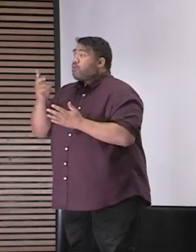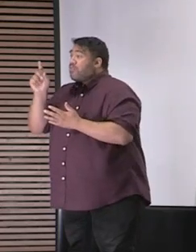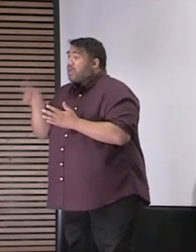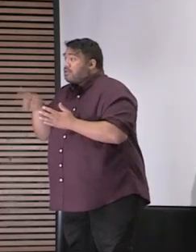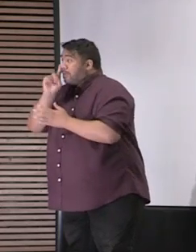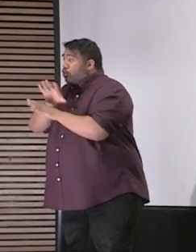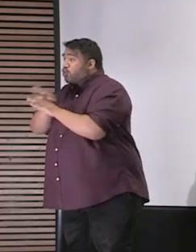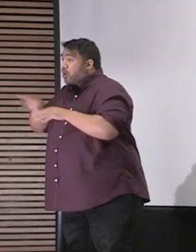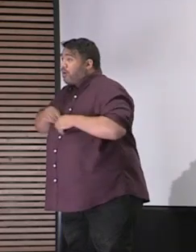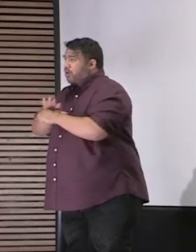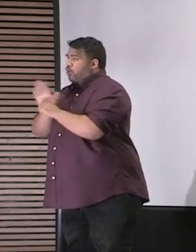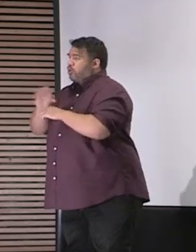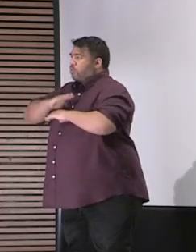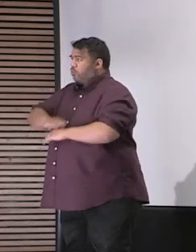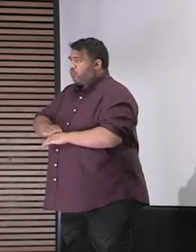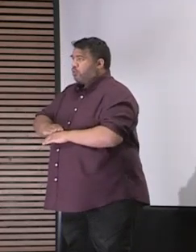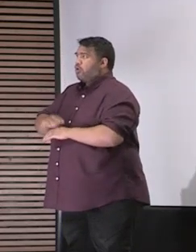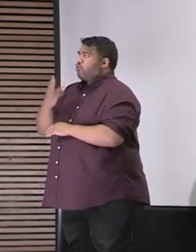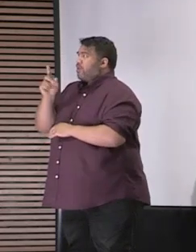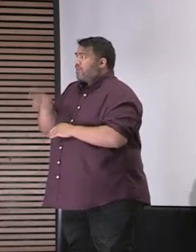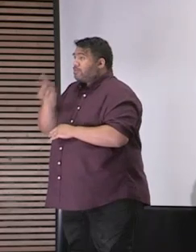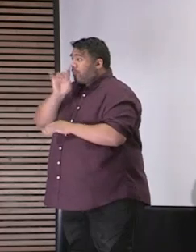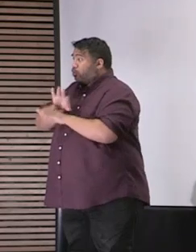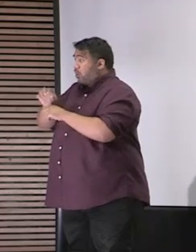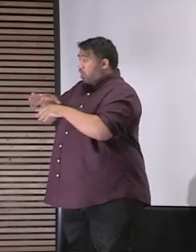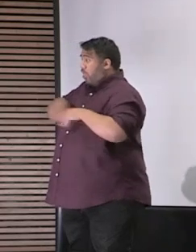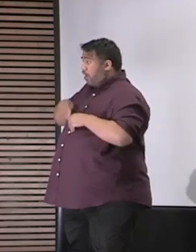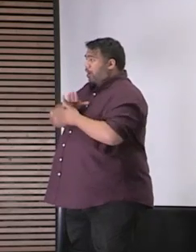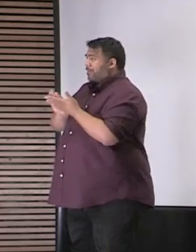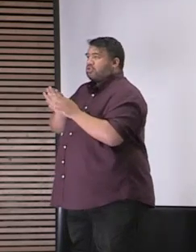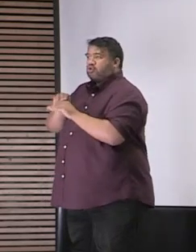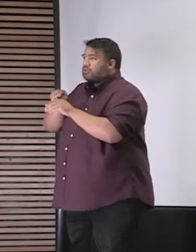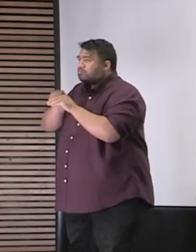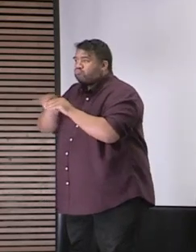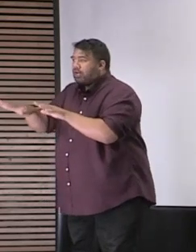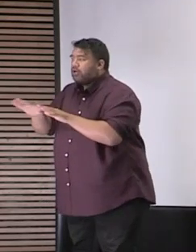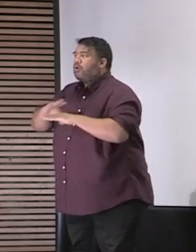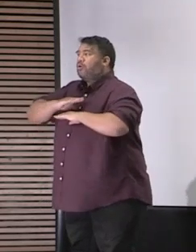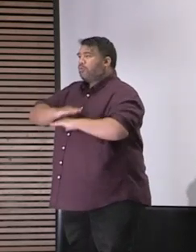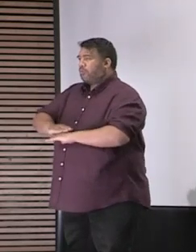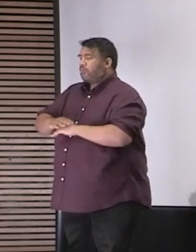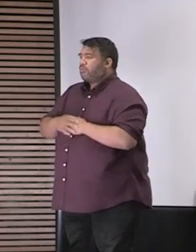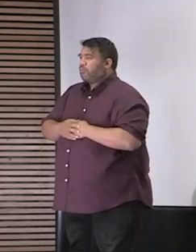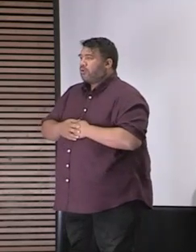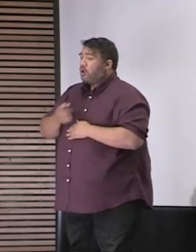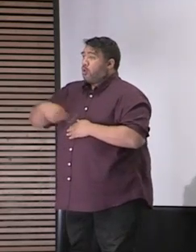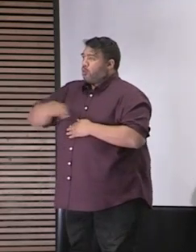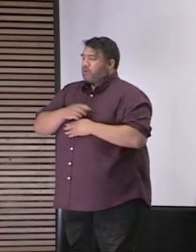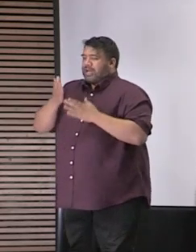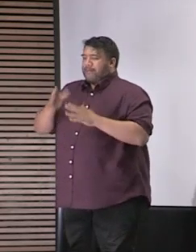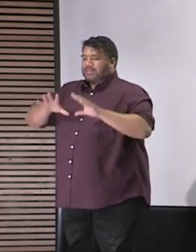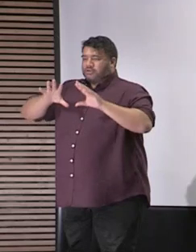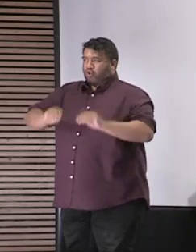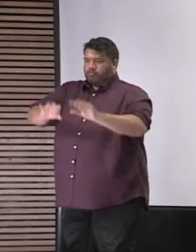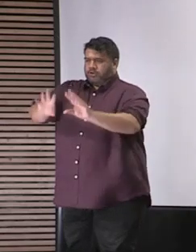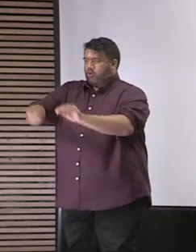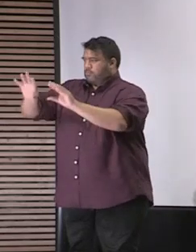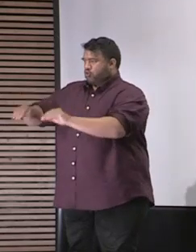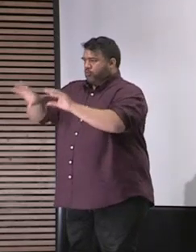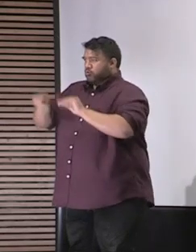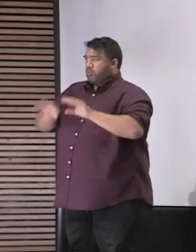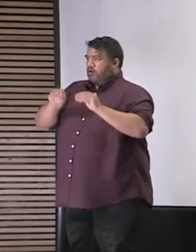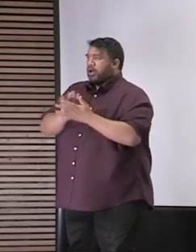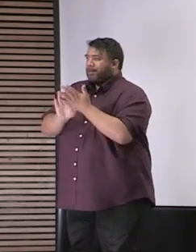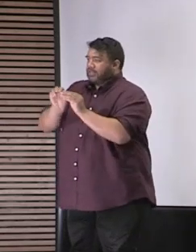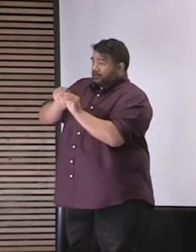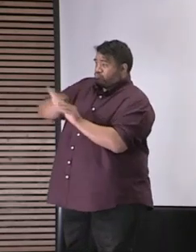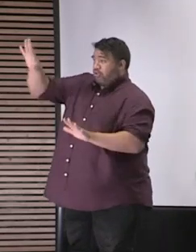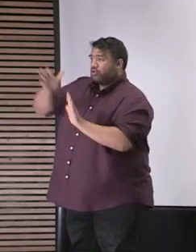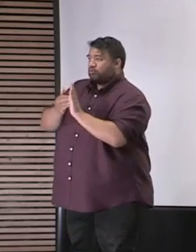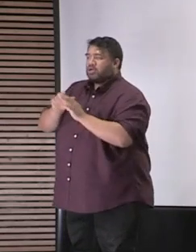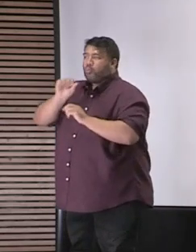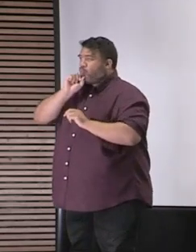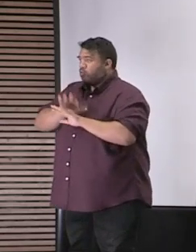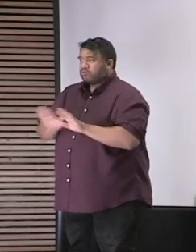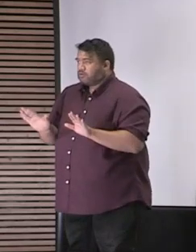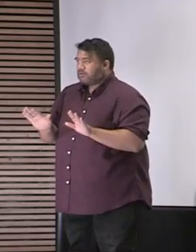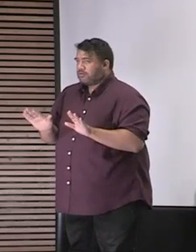poco más de 1,000. Significa